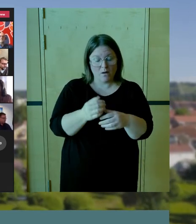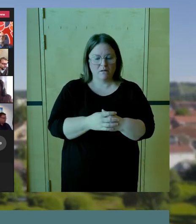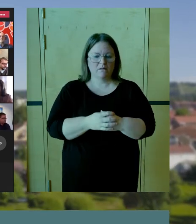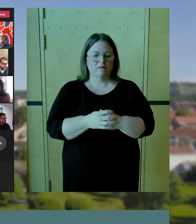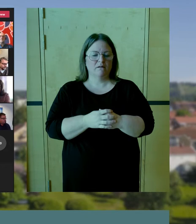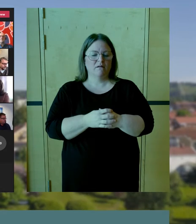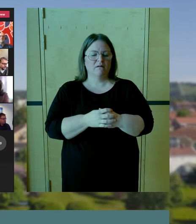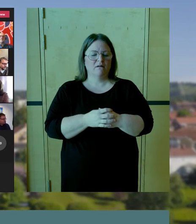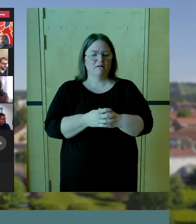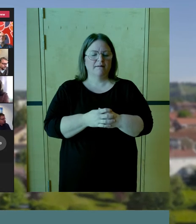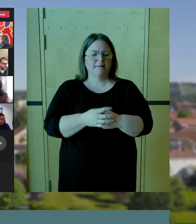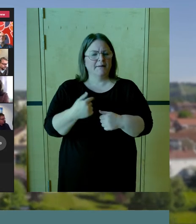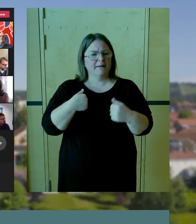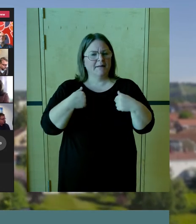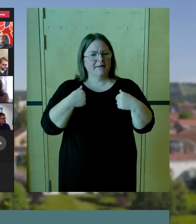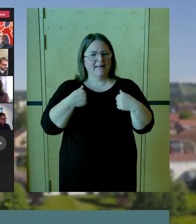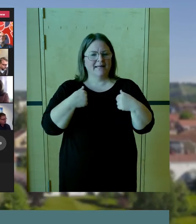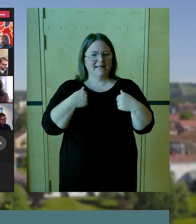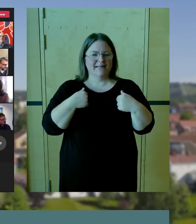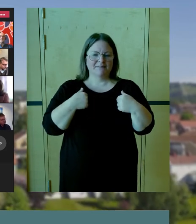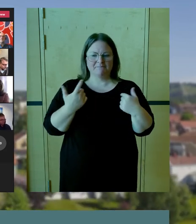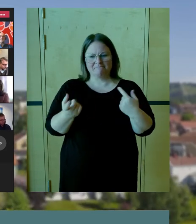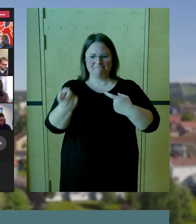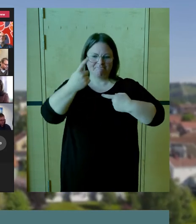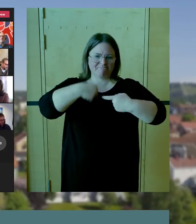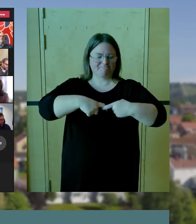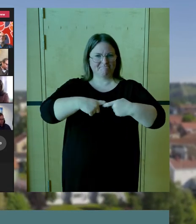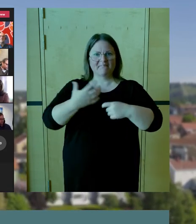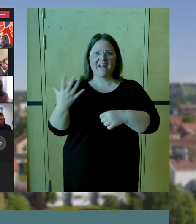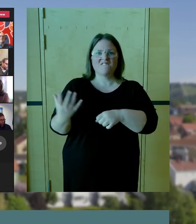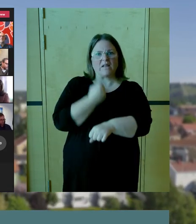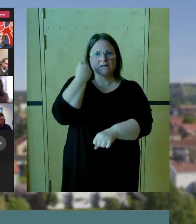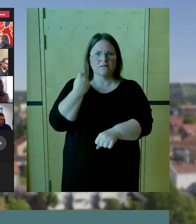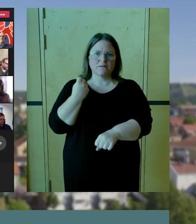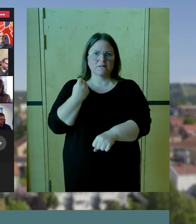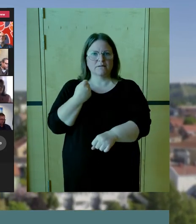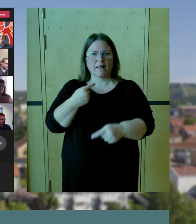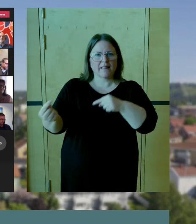Vinster i Välfärd debatt här det blir ju bara hyckleri när så